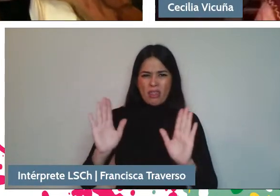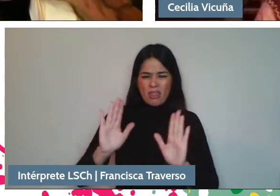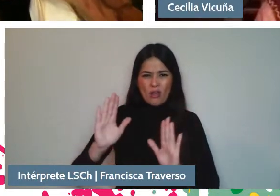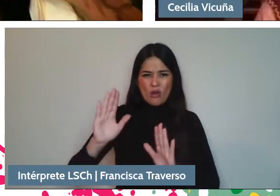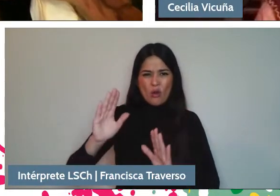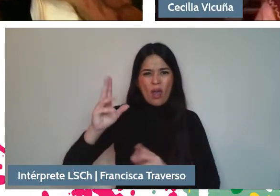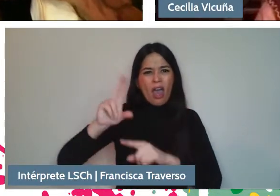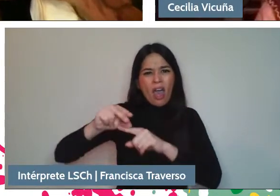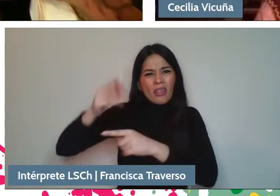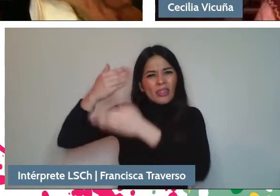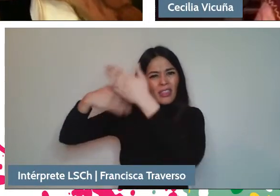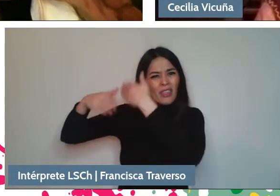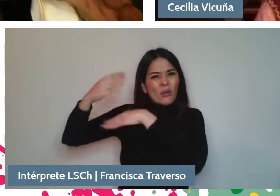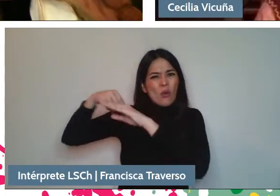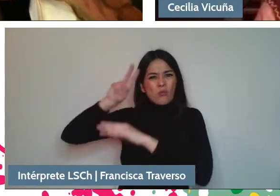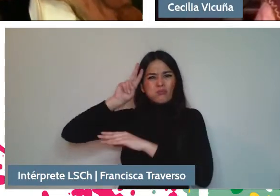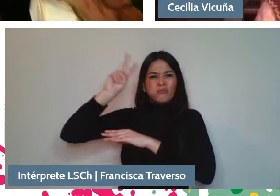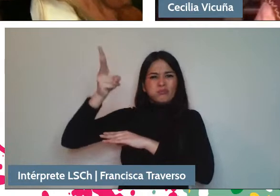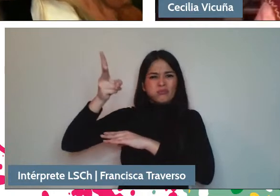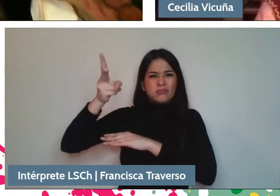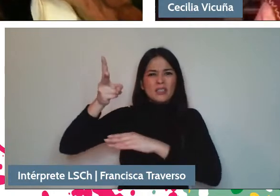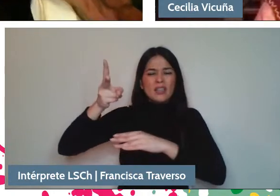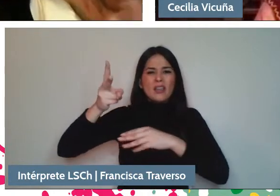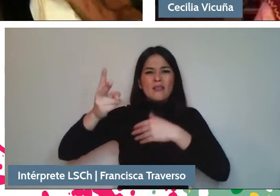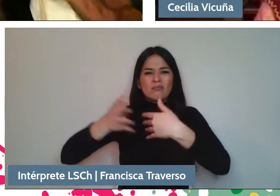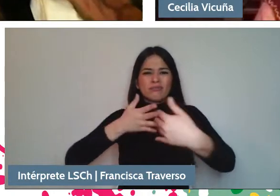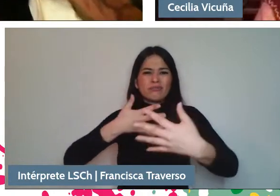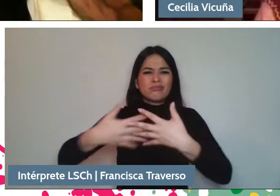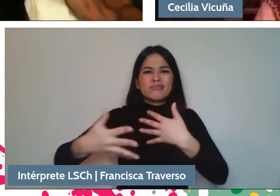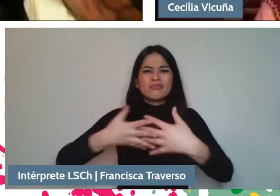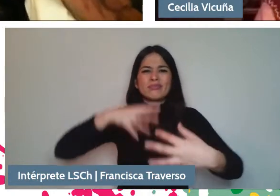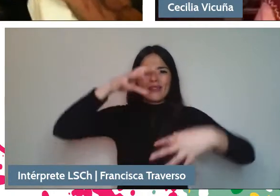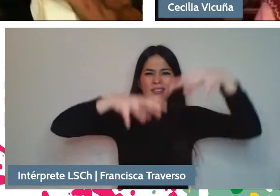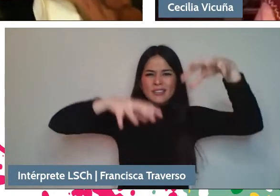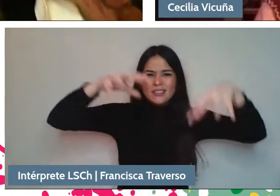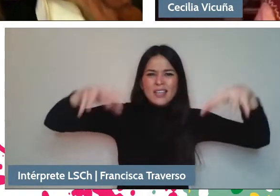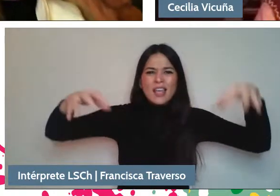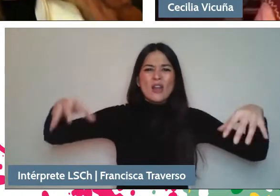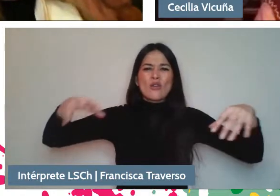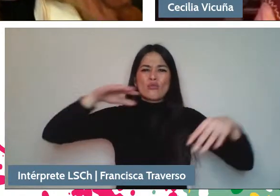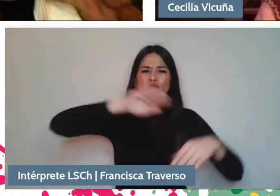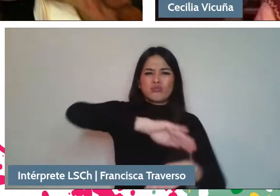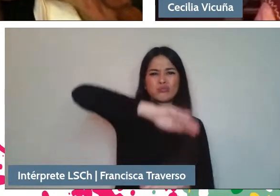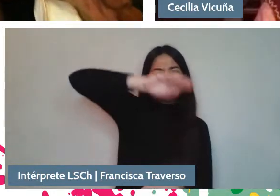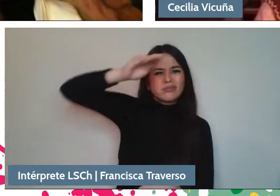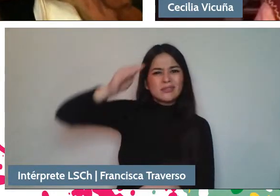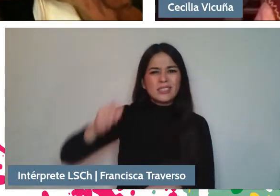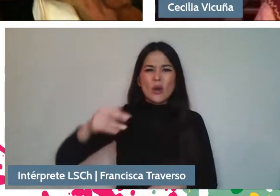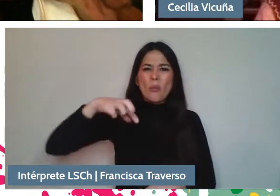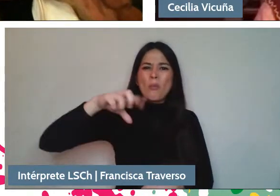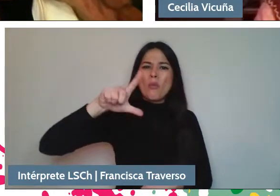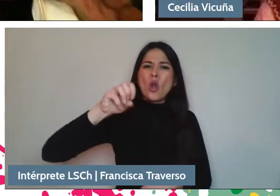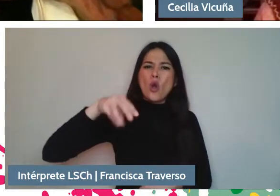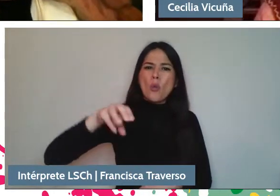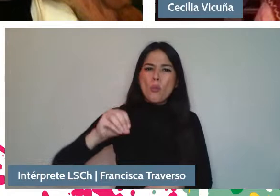con la naturaleza, con la geografía, con los cerros, con el cerro El Plomo, con el campo, con las piedras, con el río